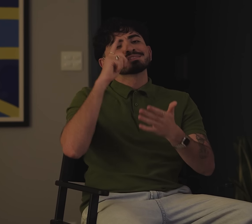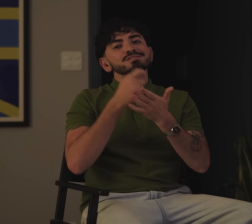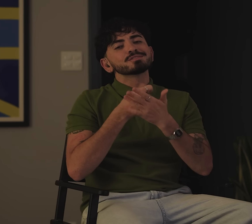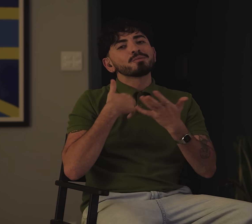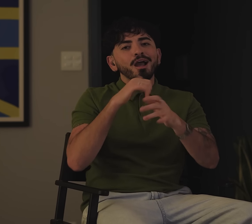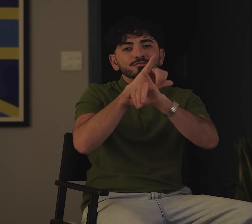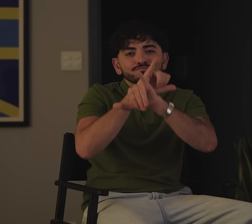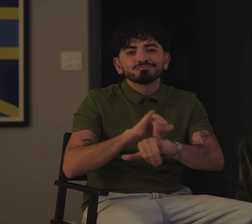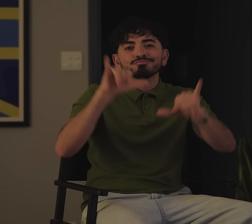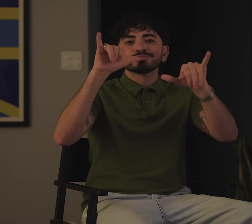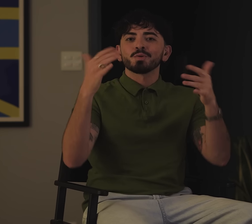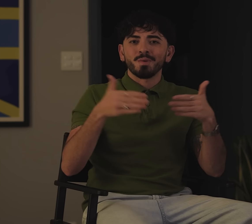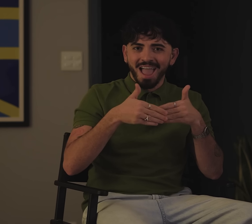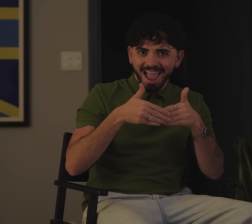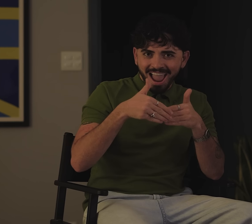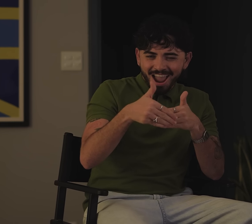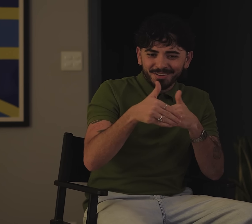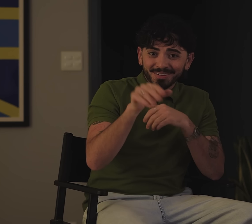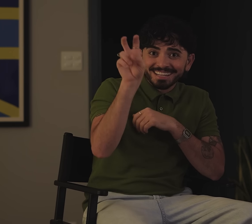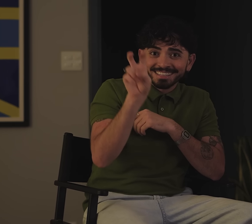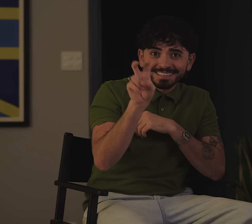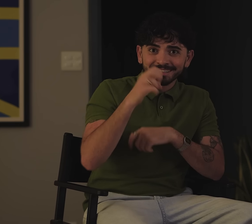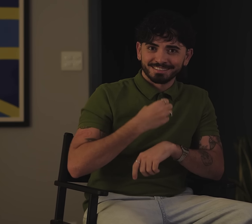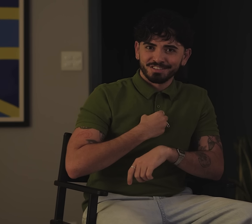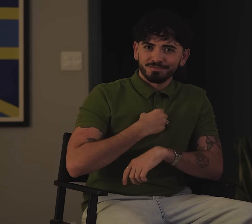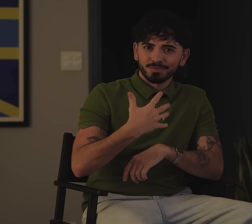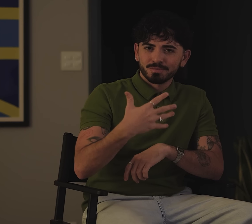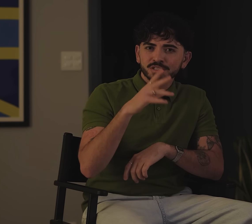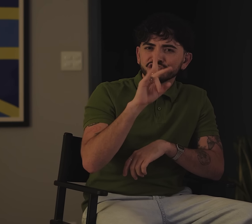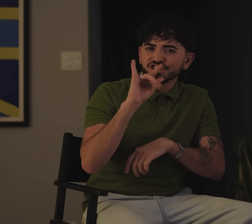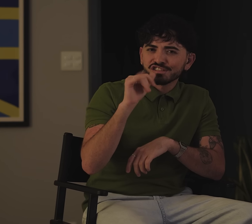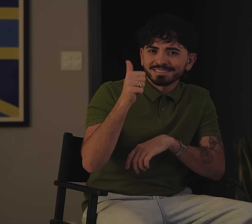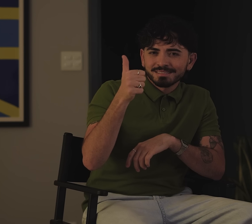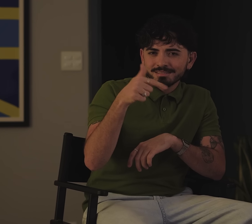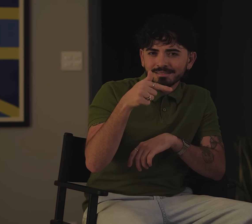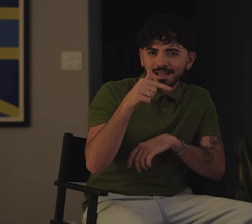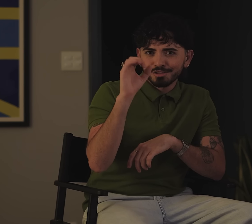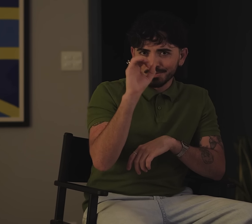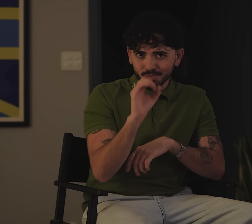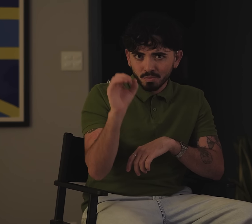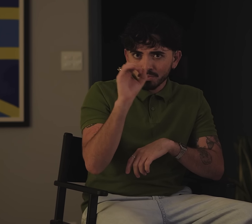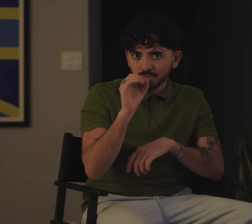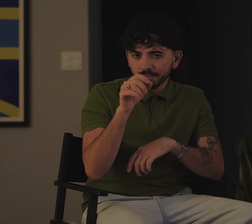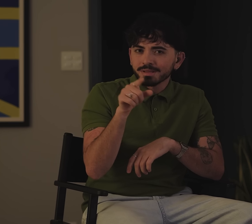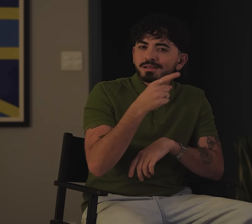Por isso, depois de refletir muito, tomei uma decisão. A quinta edição da Euforie-se, no dia 17 de outubro,